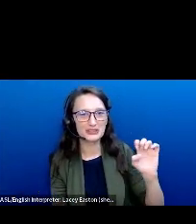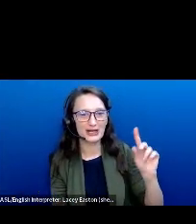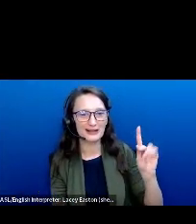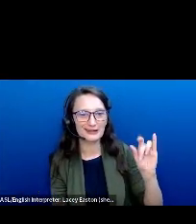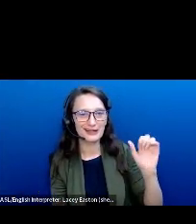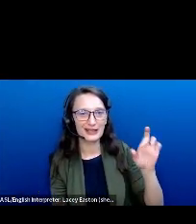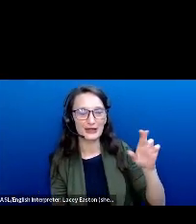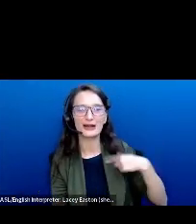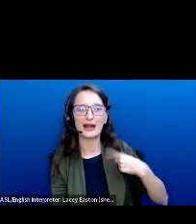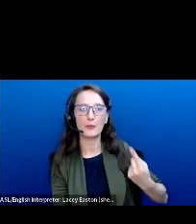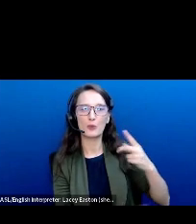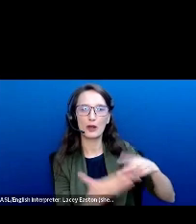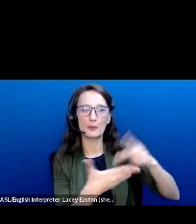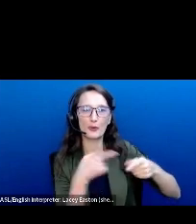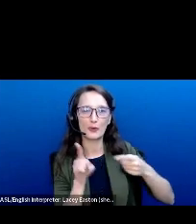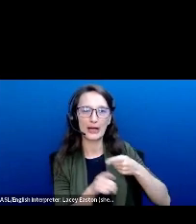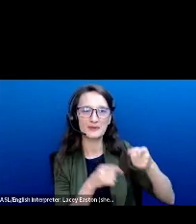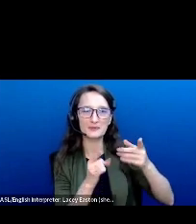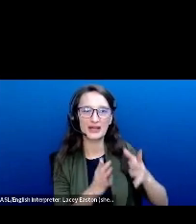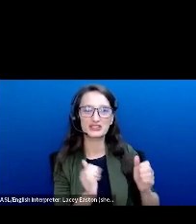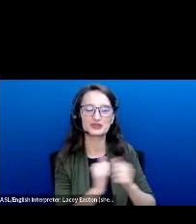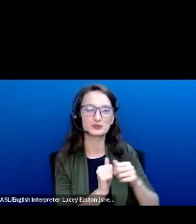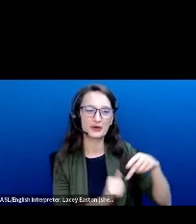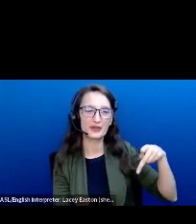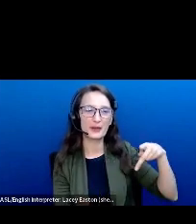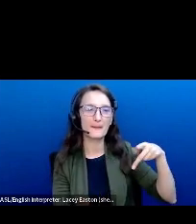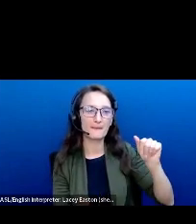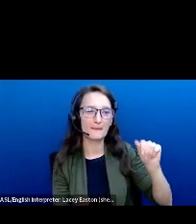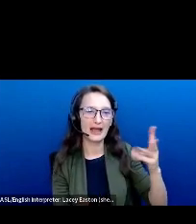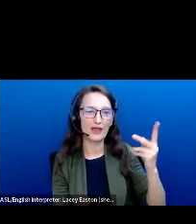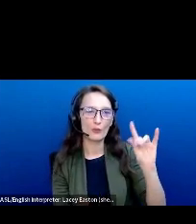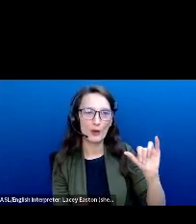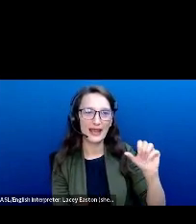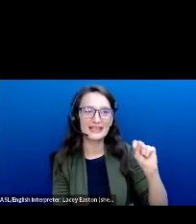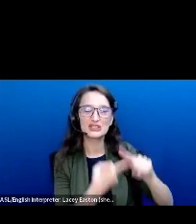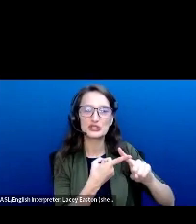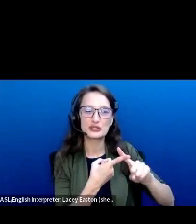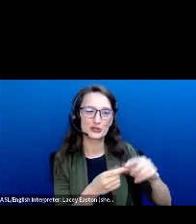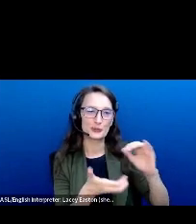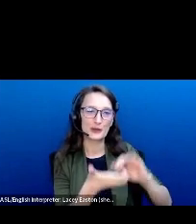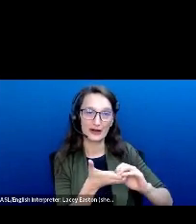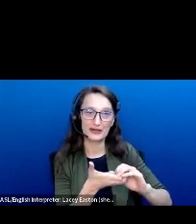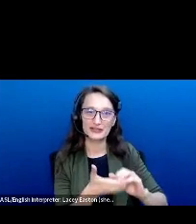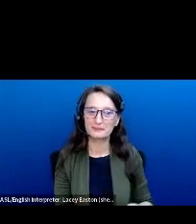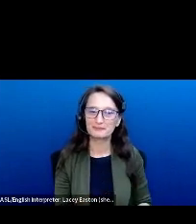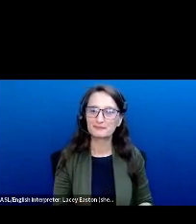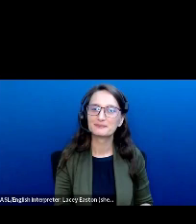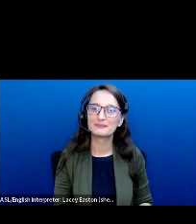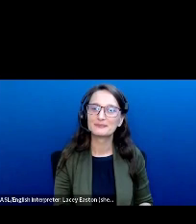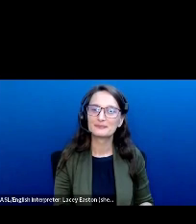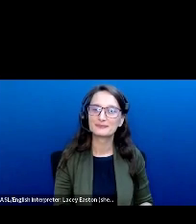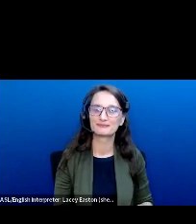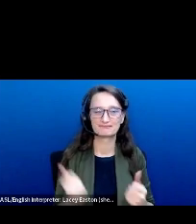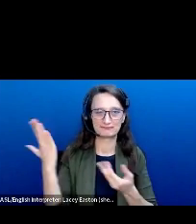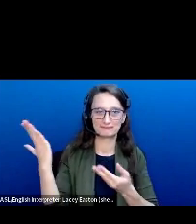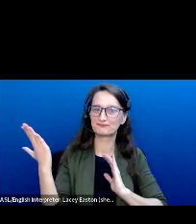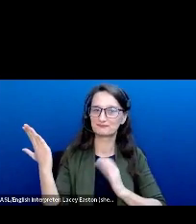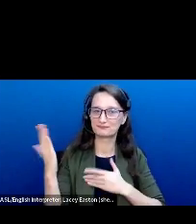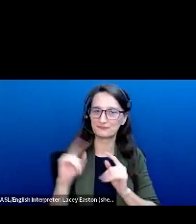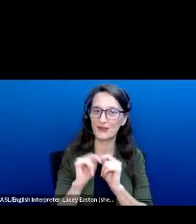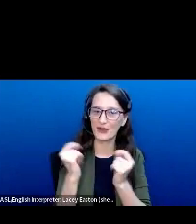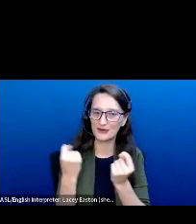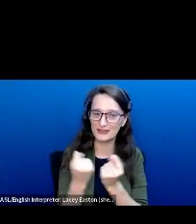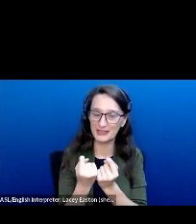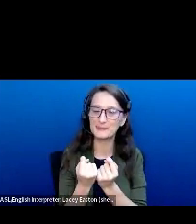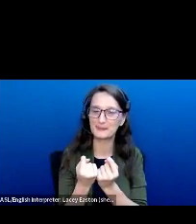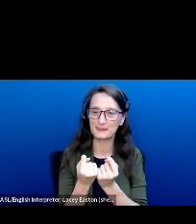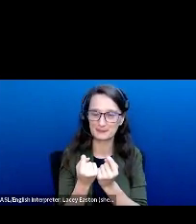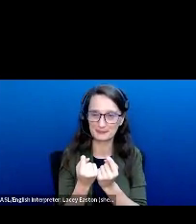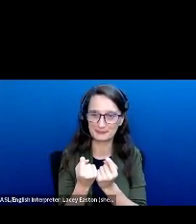especialistas del programa de Pathways to Partnership. Siguiente diapositiva, por favor, este es nuestro equipo. Somos...